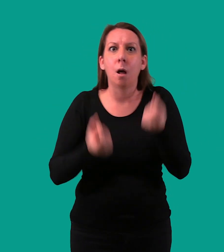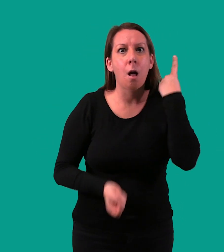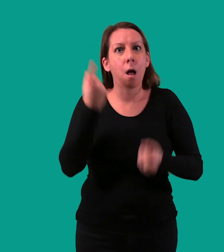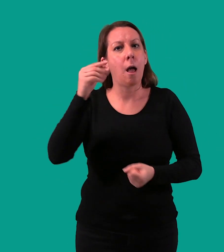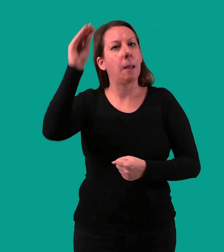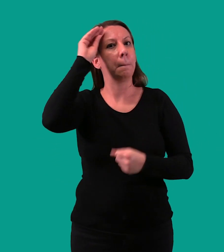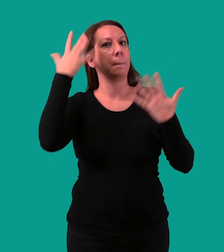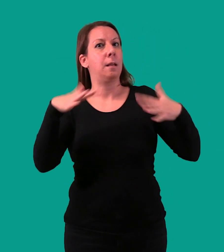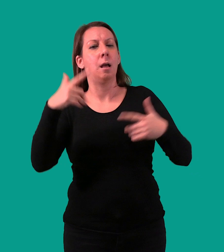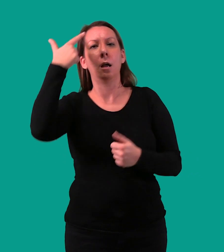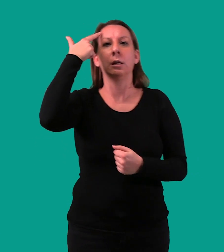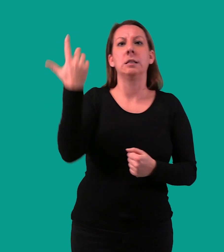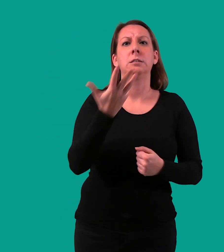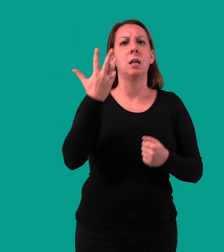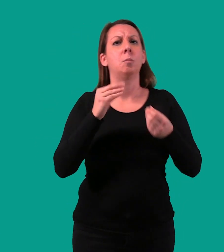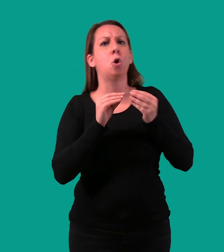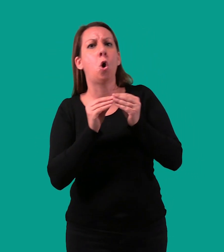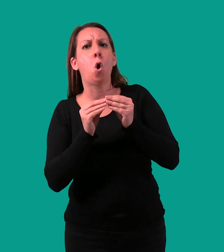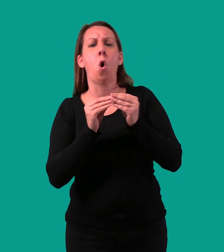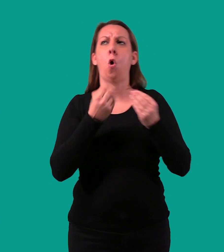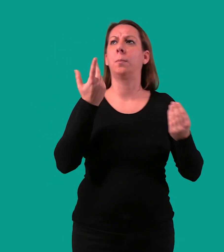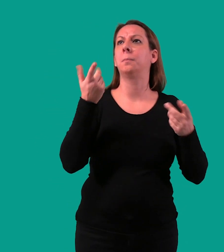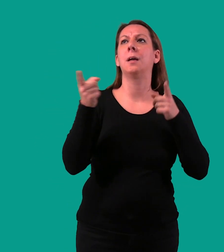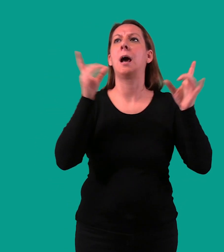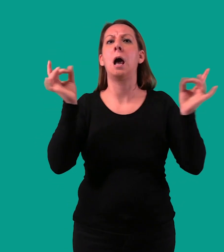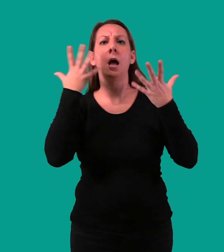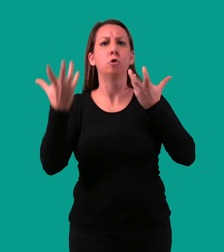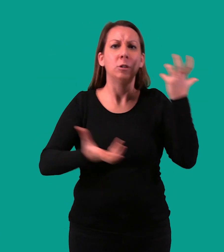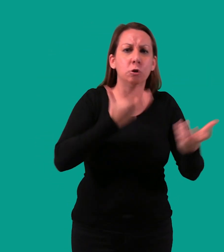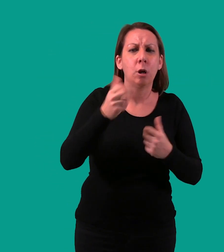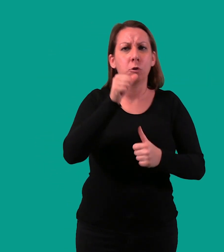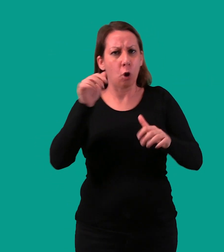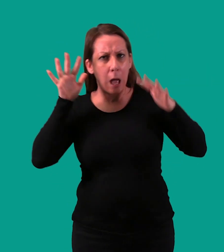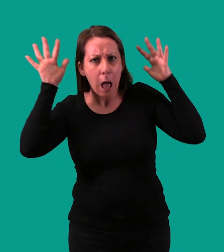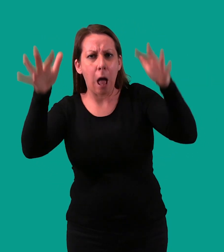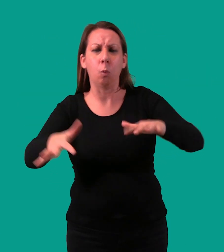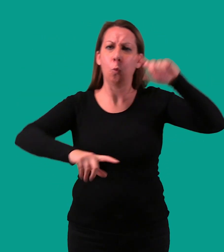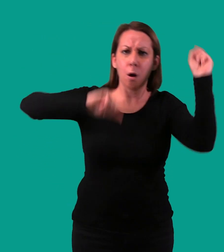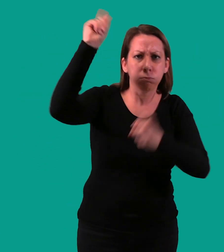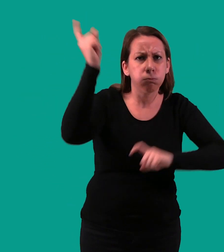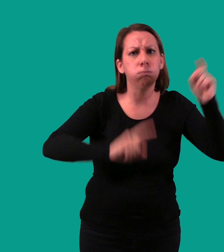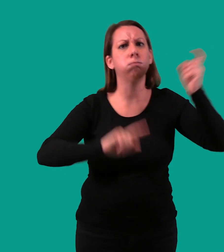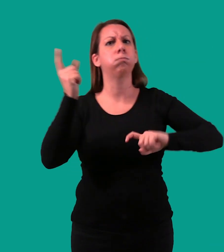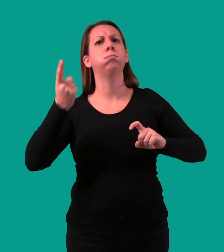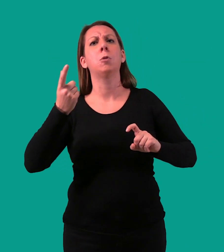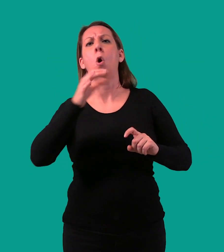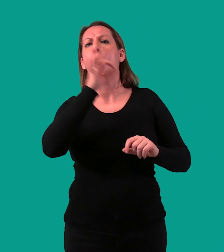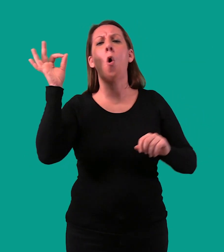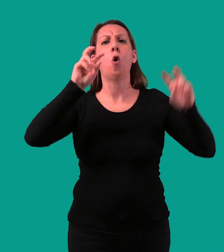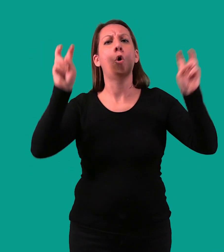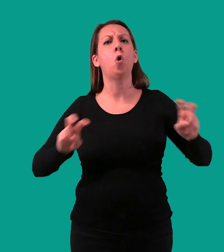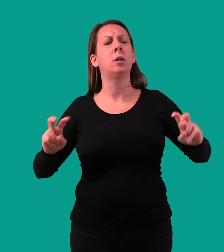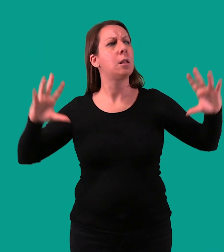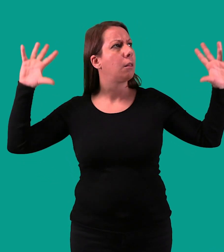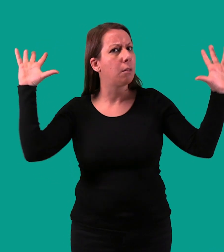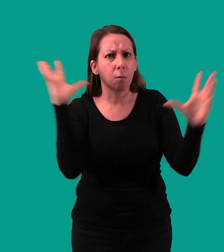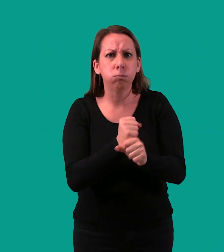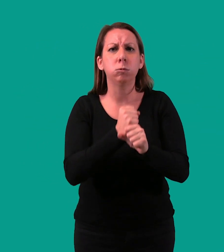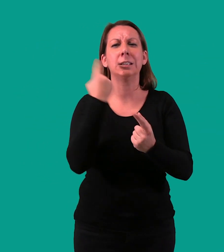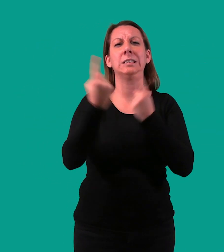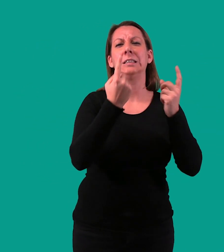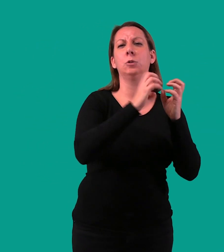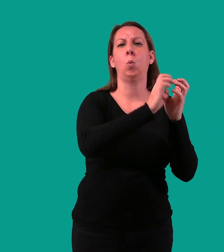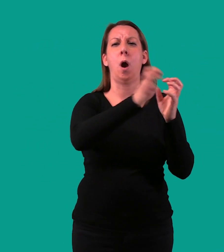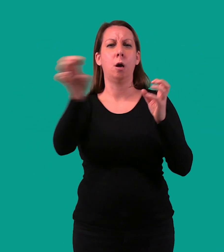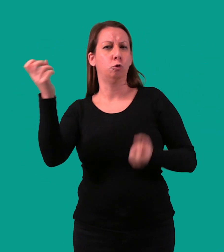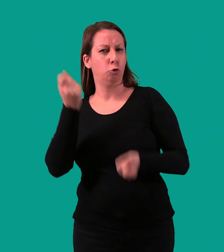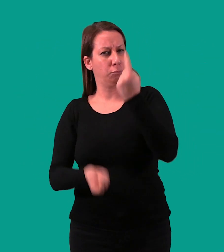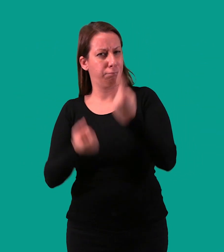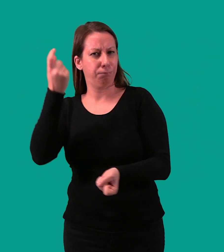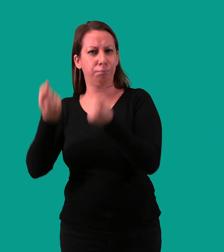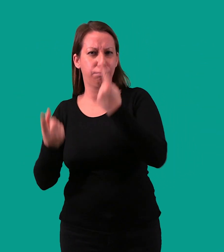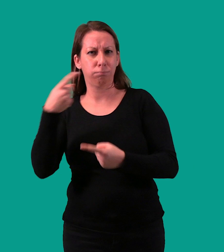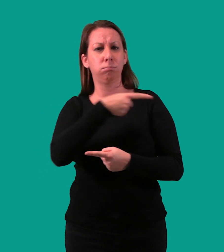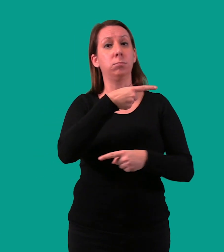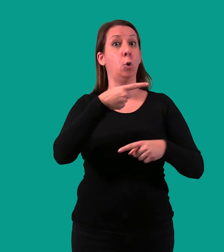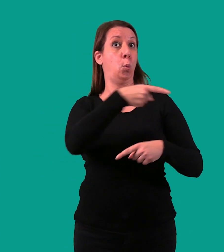dove ha imparato, ad esempio, cosa fare in caso di inondazioni, temporali gravi, blackout interruzioni di corrente o molti altri eventi.